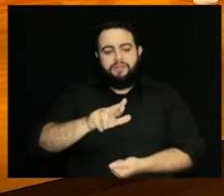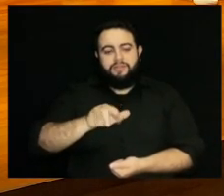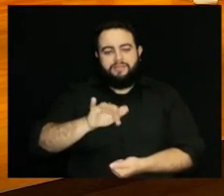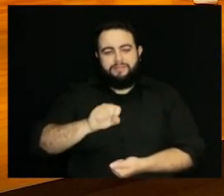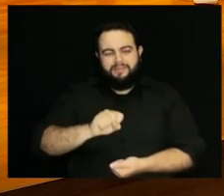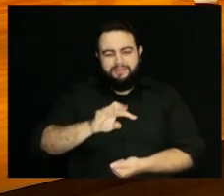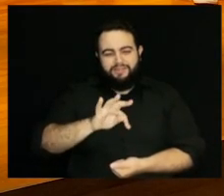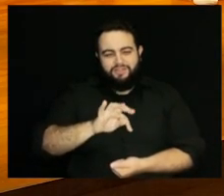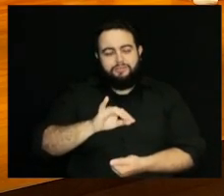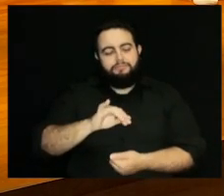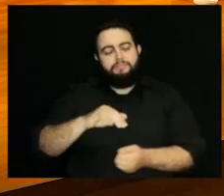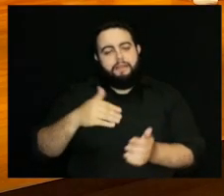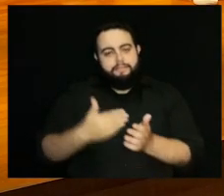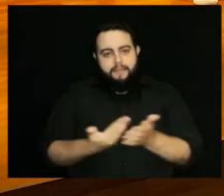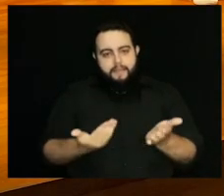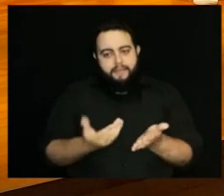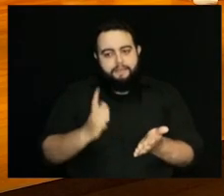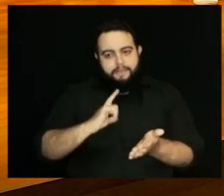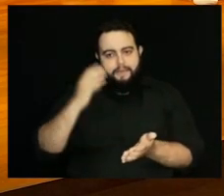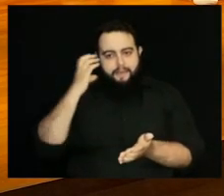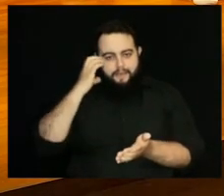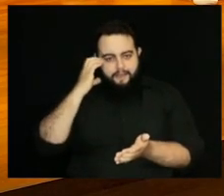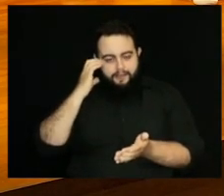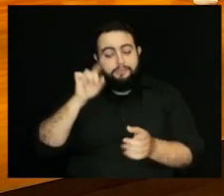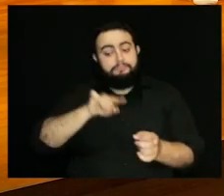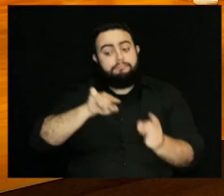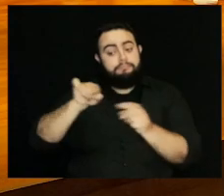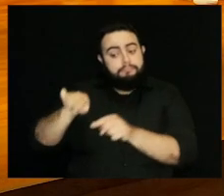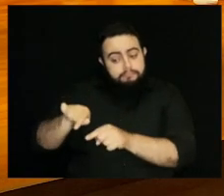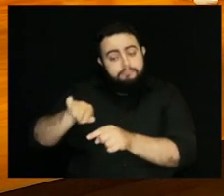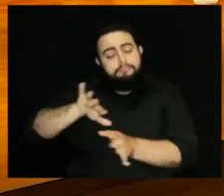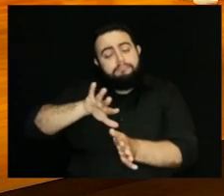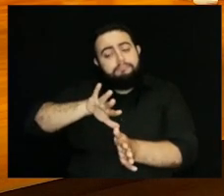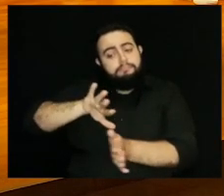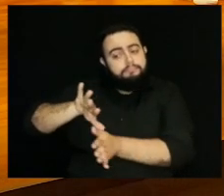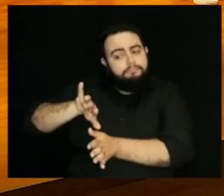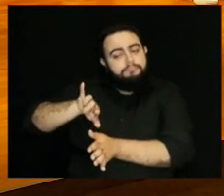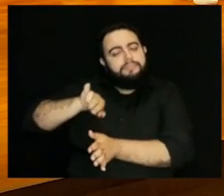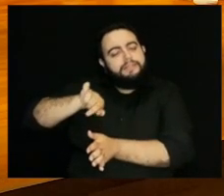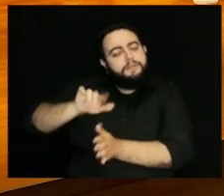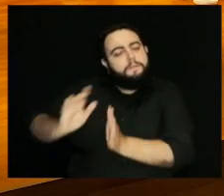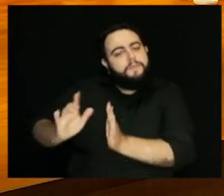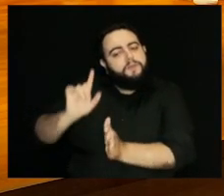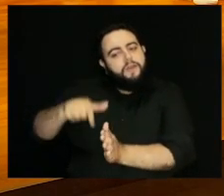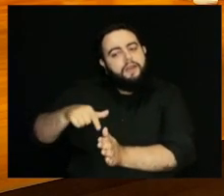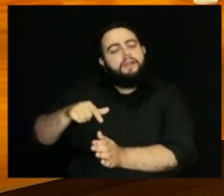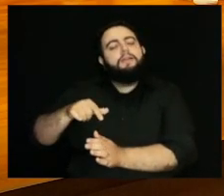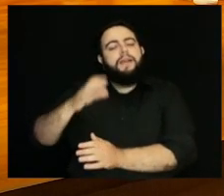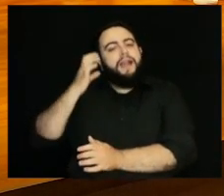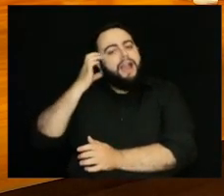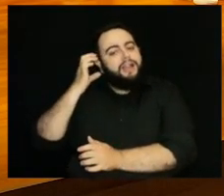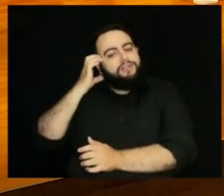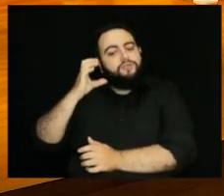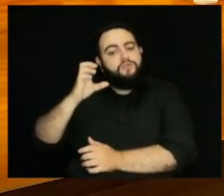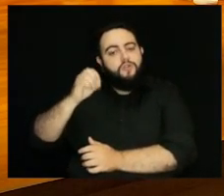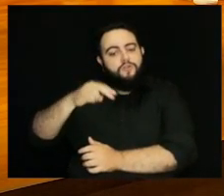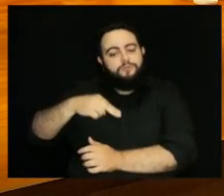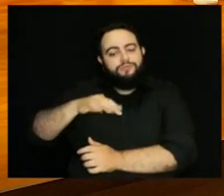Júlio estava na época na Rádio Continental, que era uma rádio muito importante daqui, e ele viu